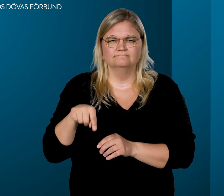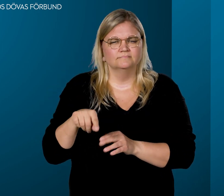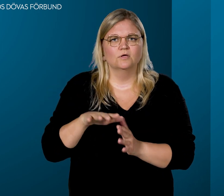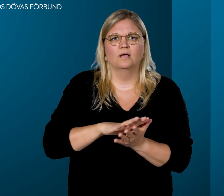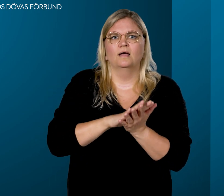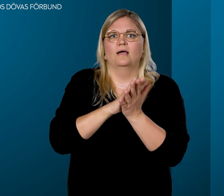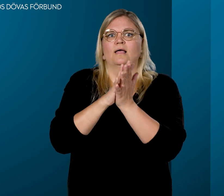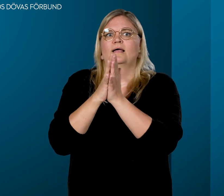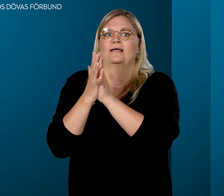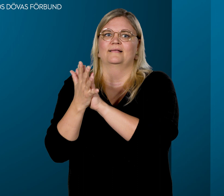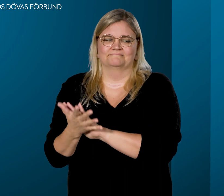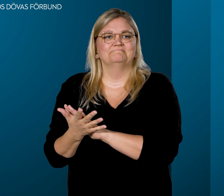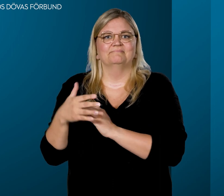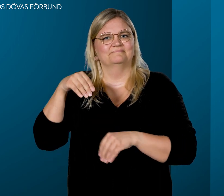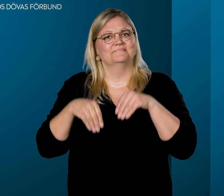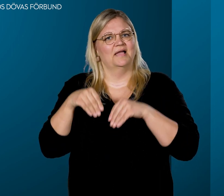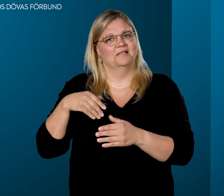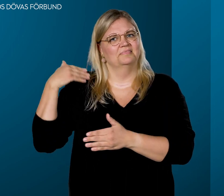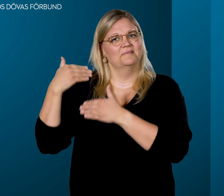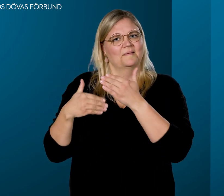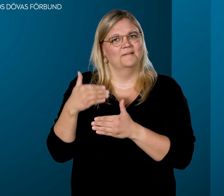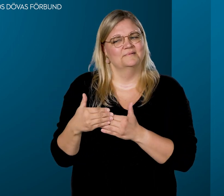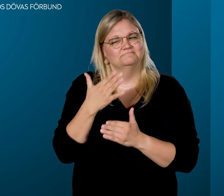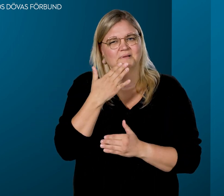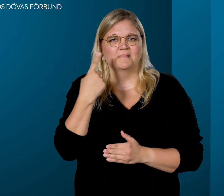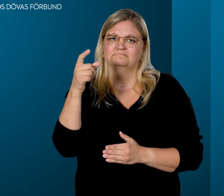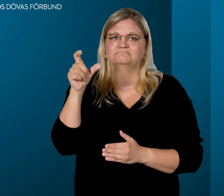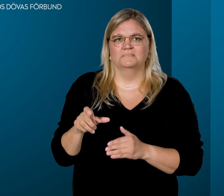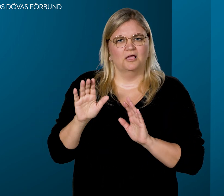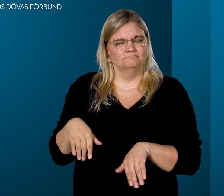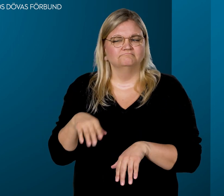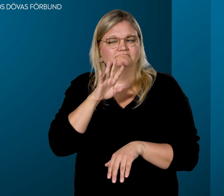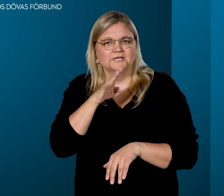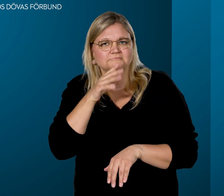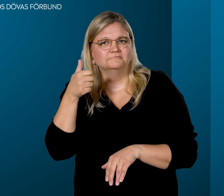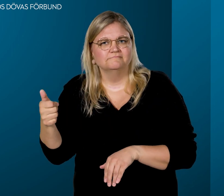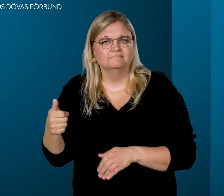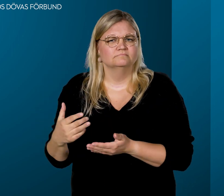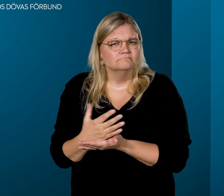och insamlare har berättat hur bekanta donatorer kommer varje år -